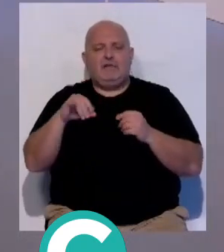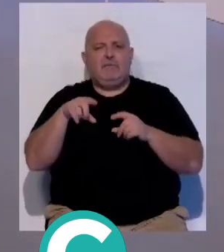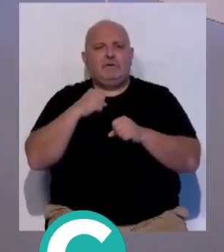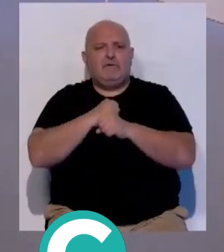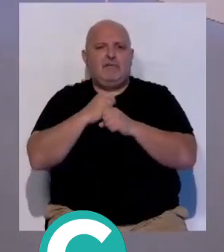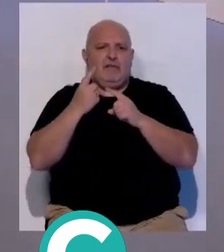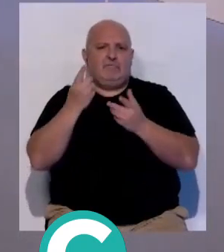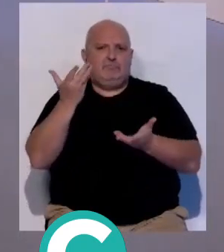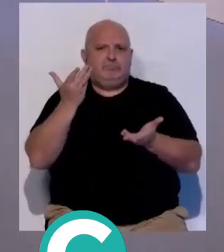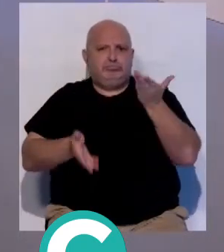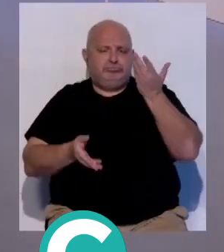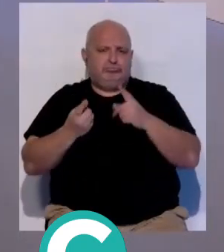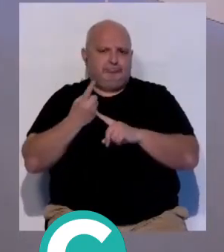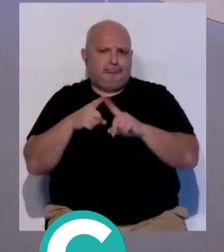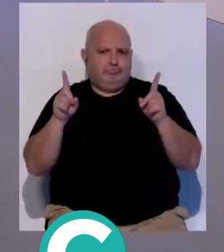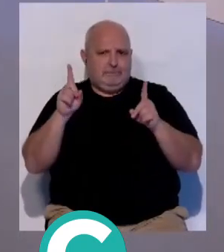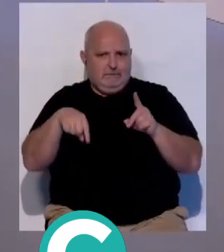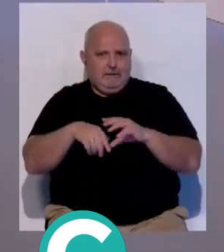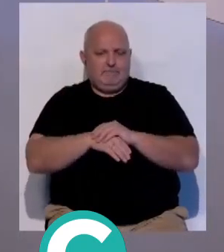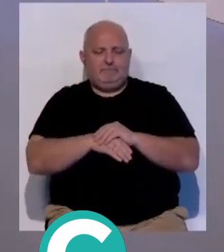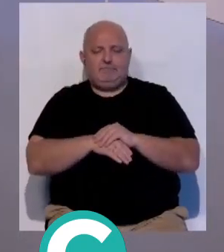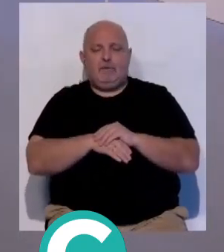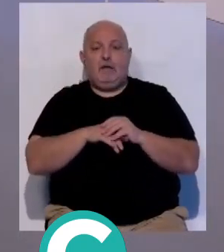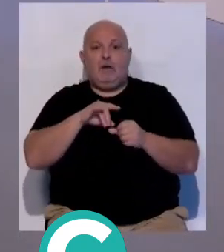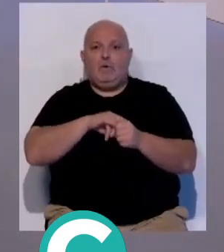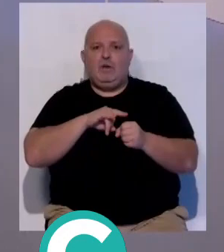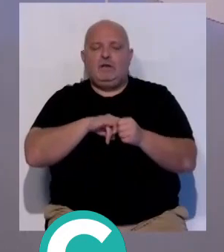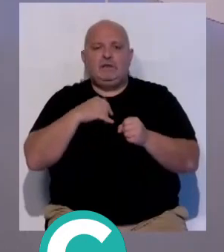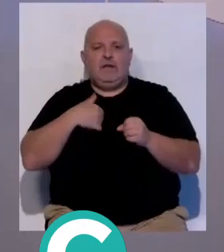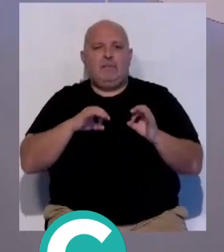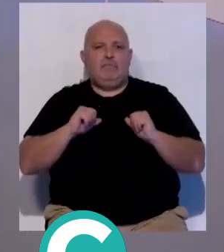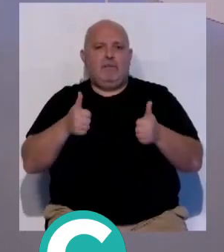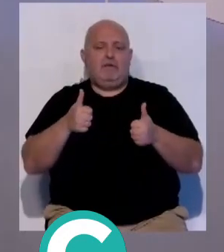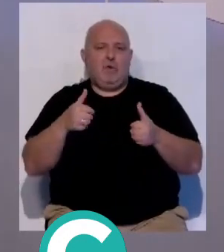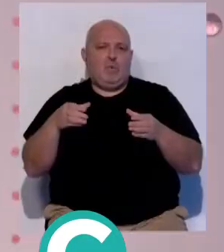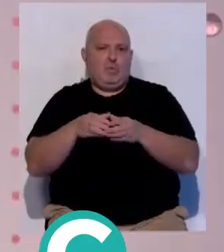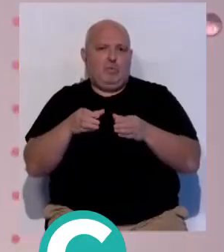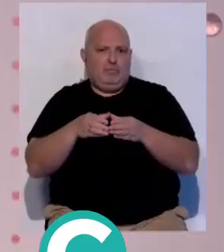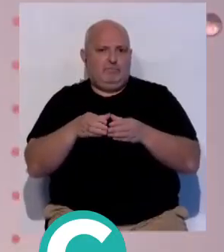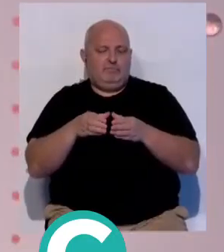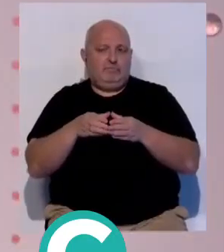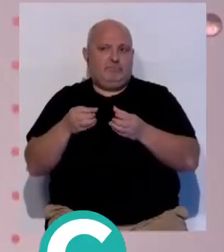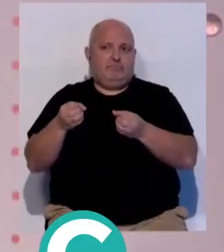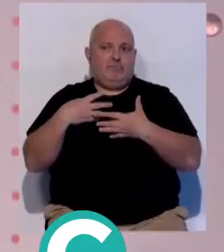diferenciado pero el lunes ya empieza a trabajar con el grupo dicho por el propio futbolista